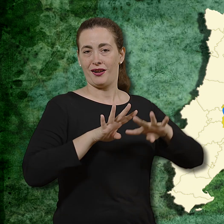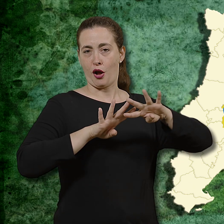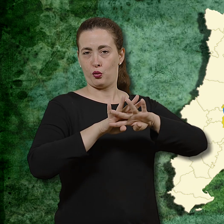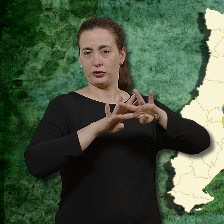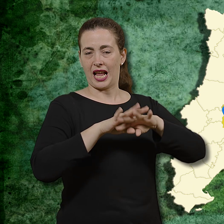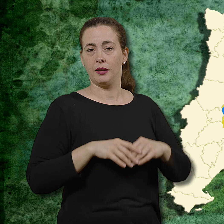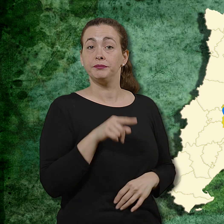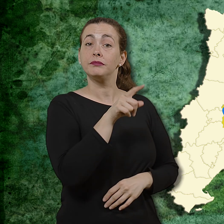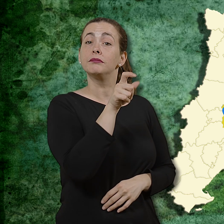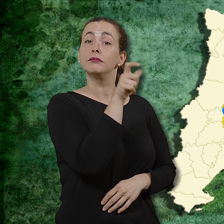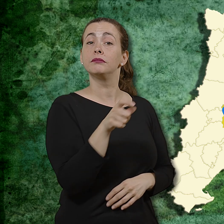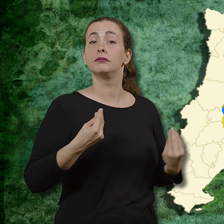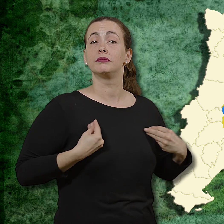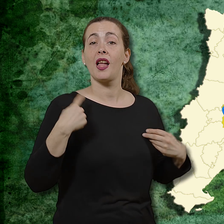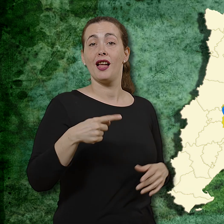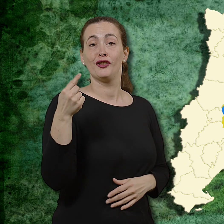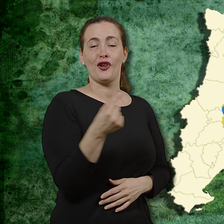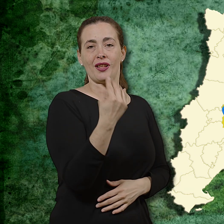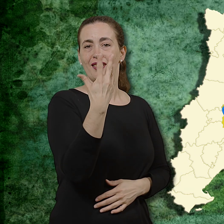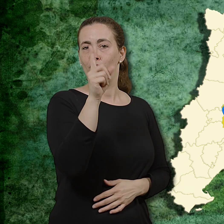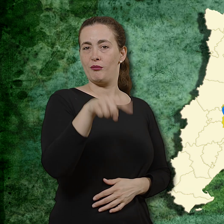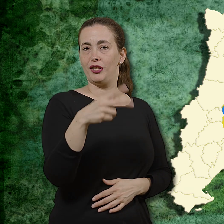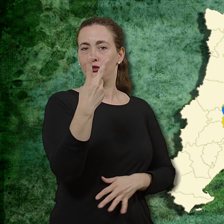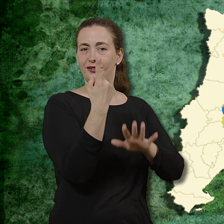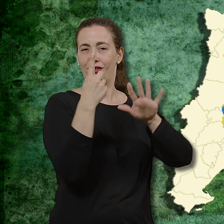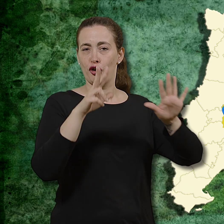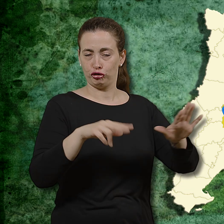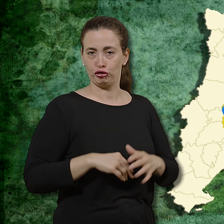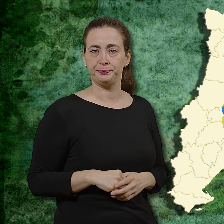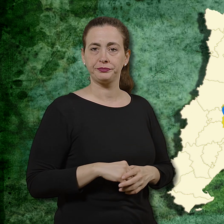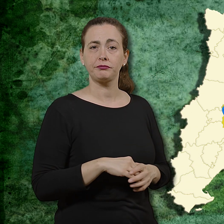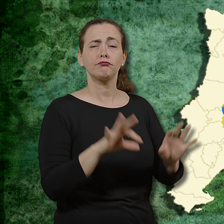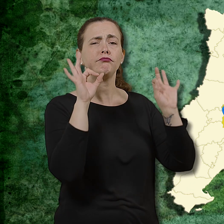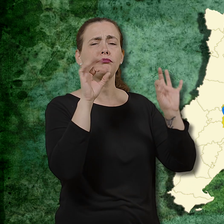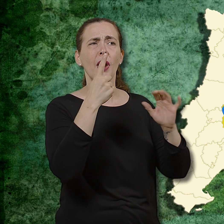Comarca: Urgell. Població: 5.218 habitants.